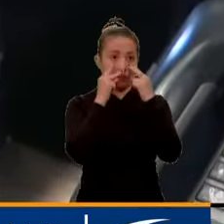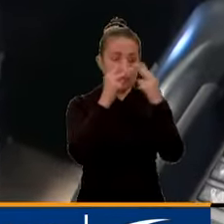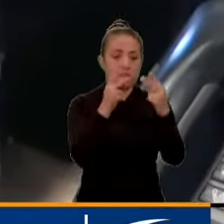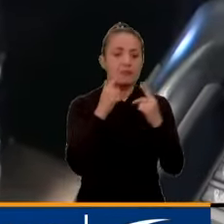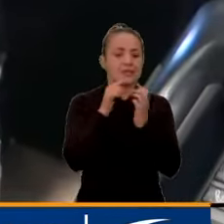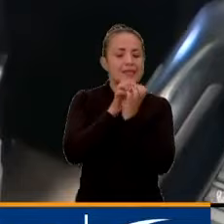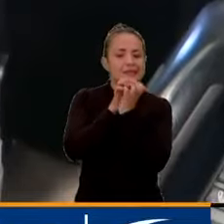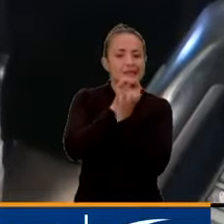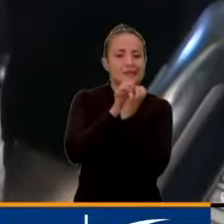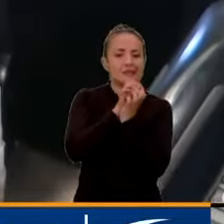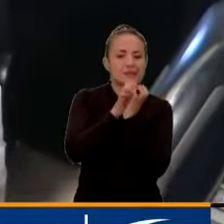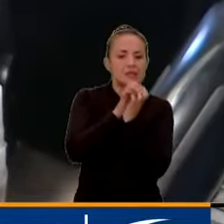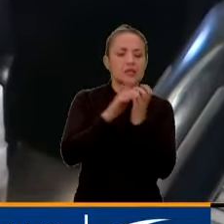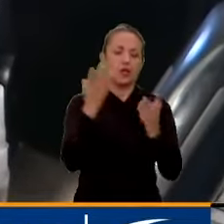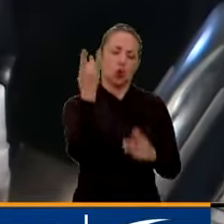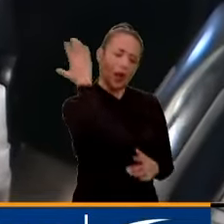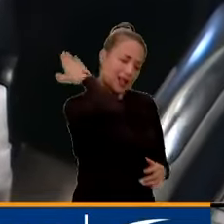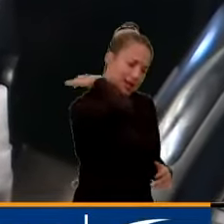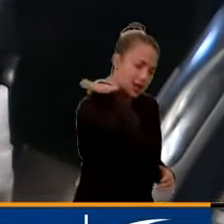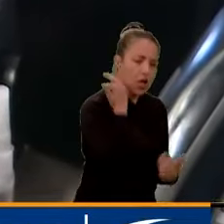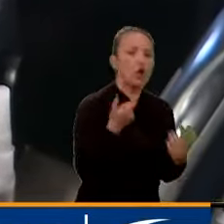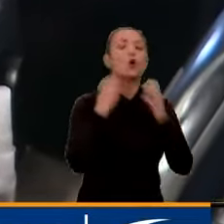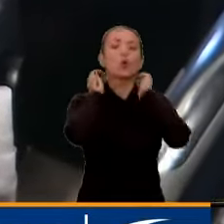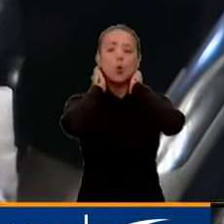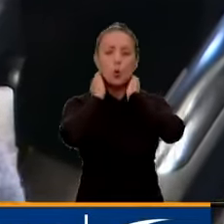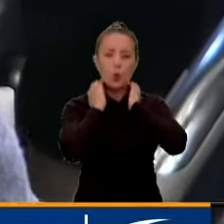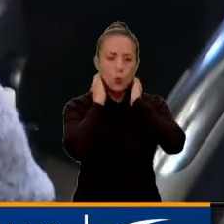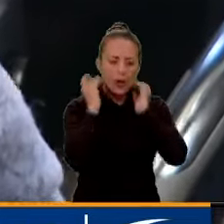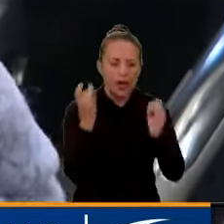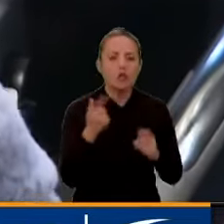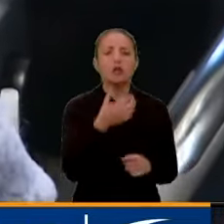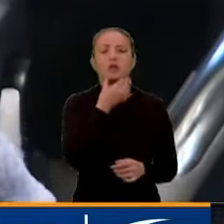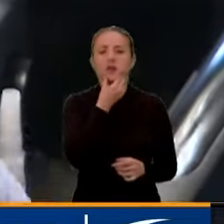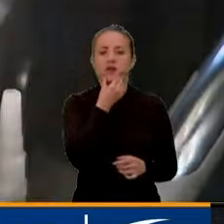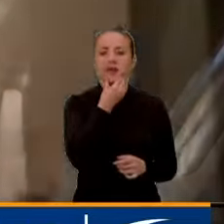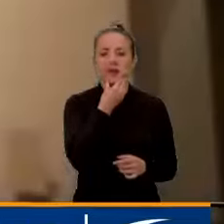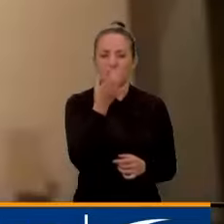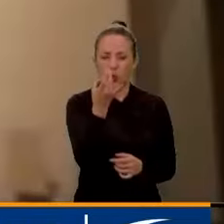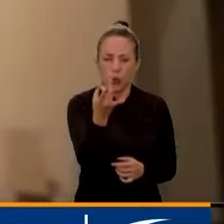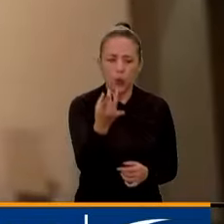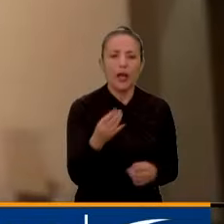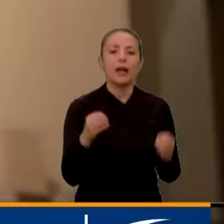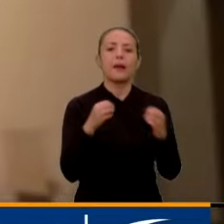)))¿ como sede del estrés en el cuerpo?